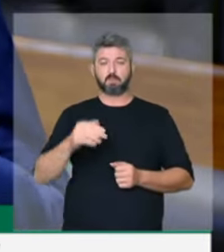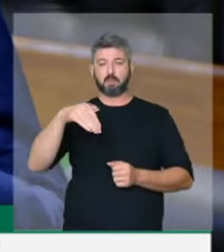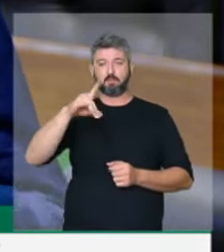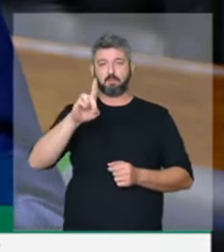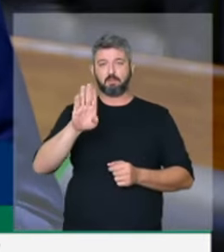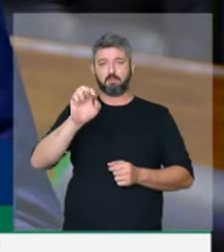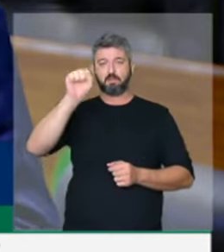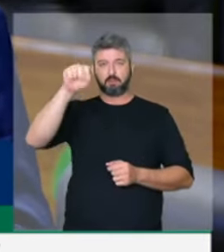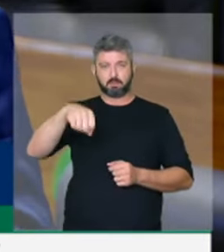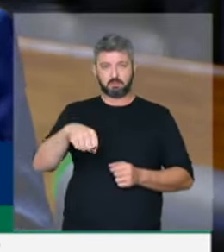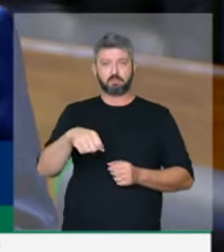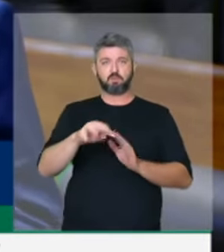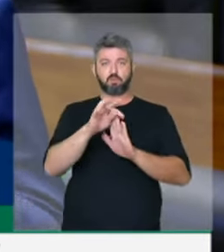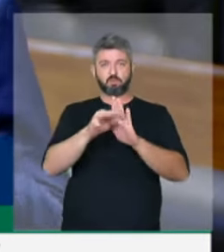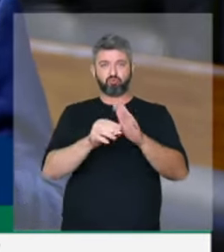SUBSTITUTIVO OFERECIDO PELO.... DEPUTADO HIRAN.